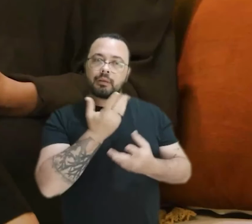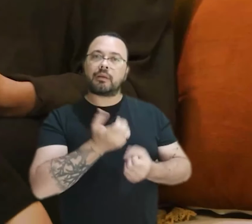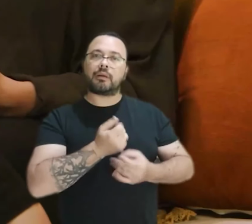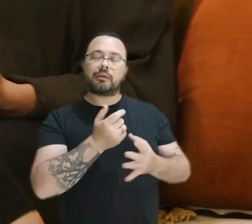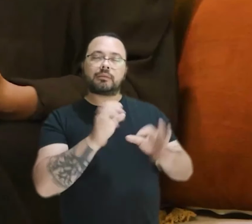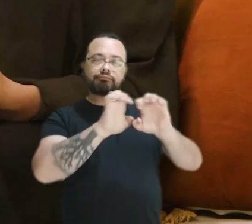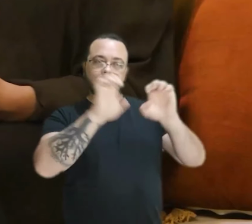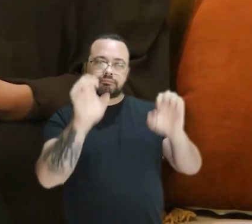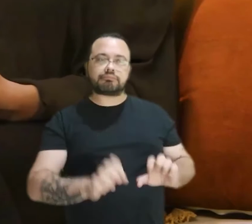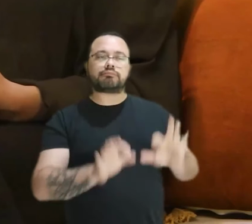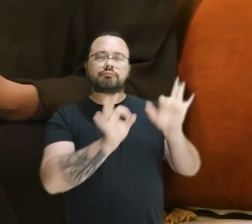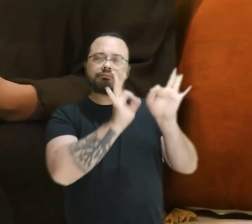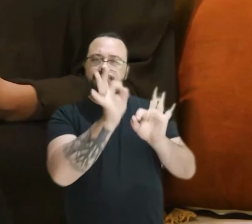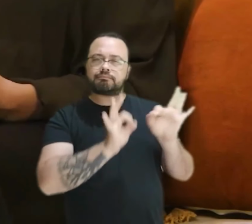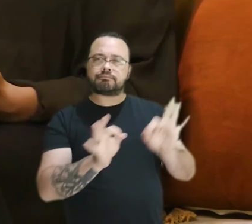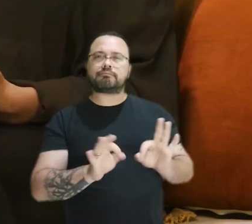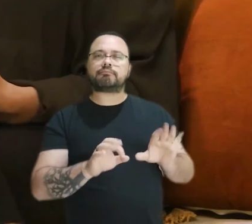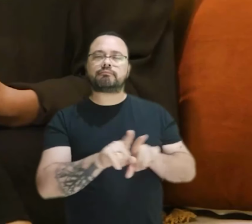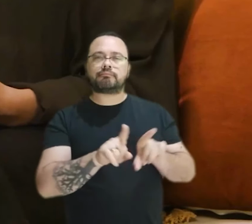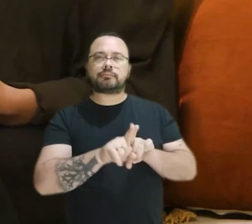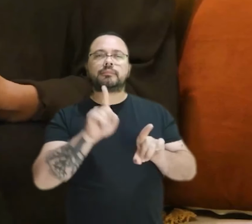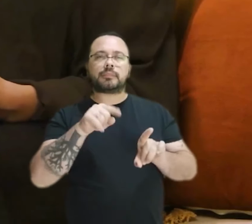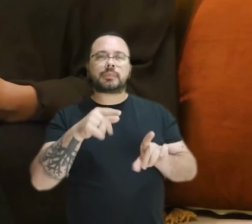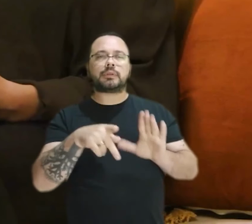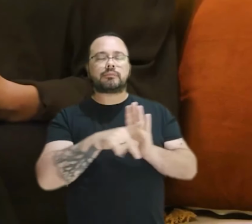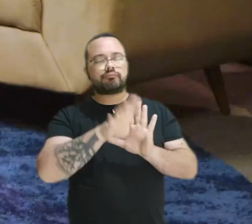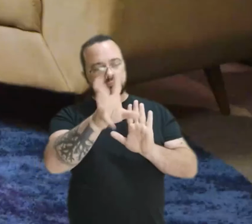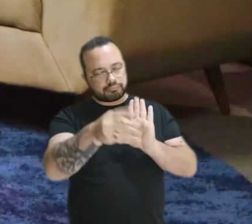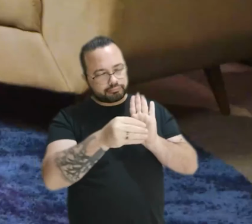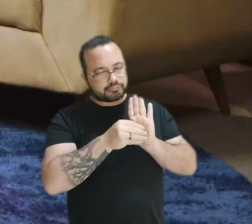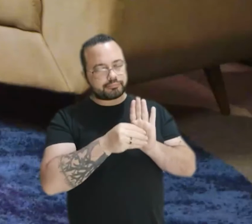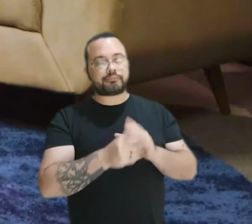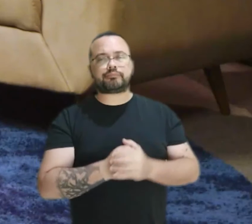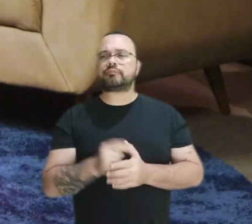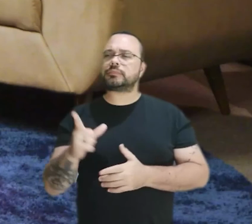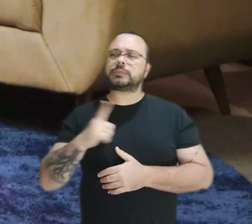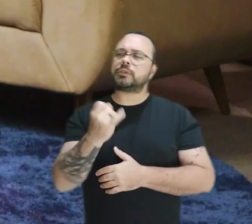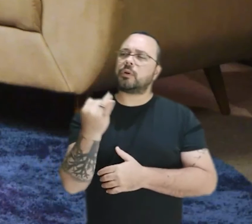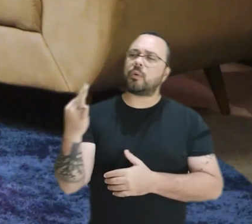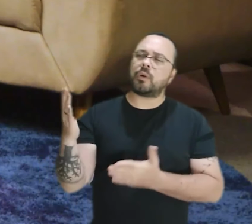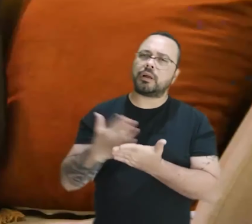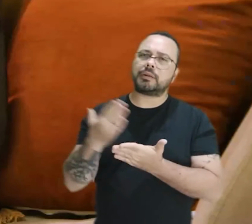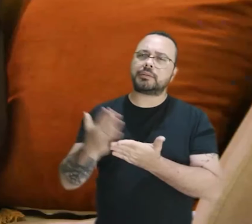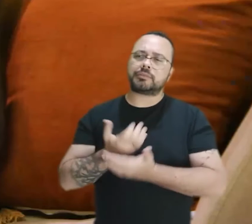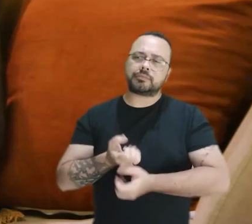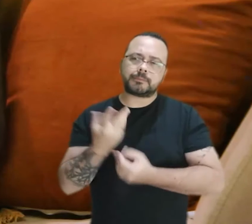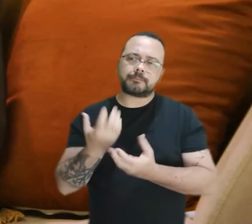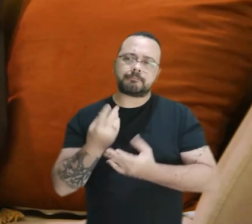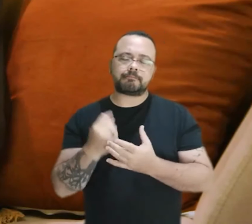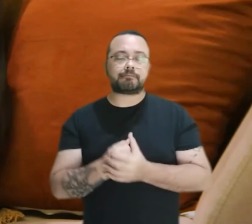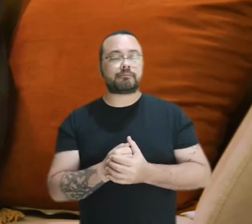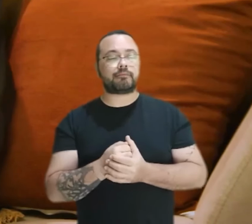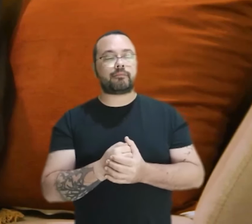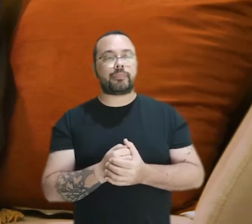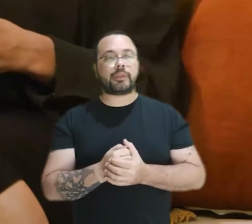É. - Dá conta de... De incorporar e tal. Você já tem quantos livros de poesia? Eu tenho... dois e meio.